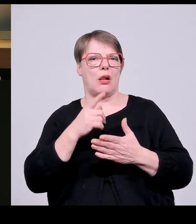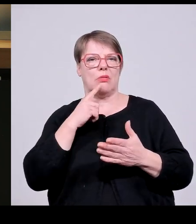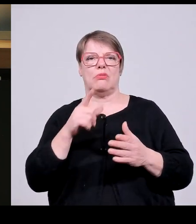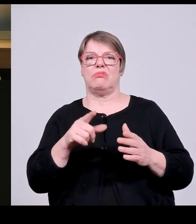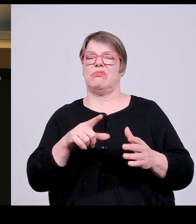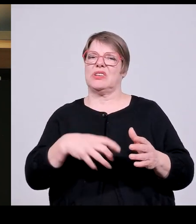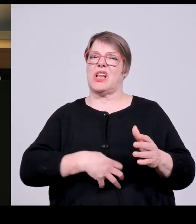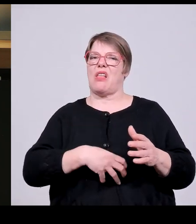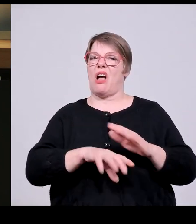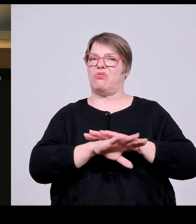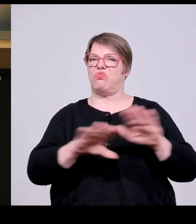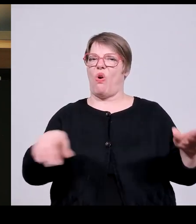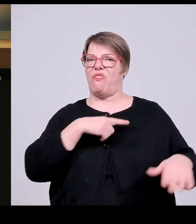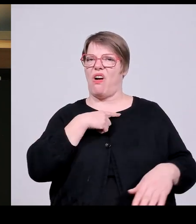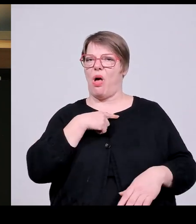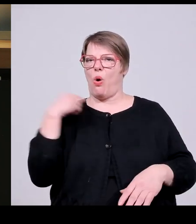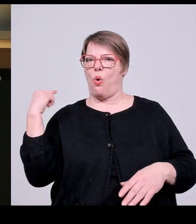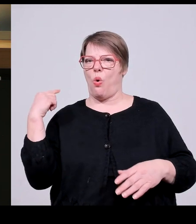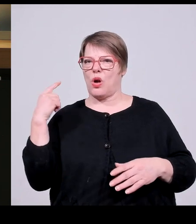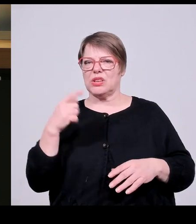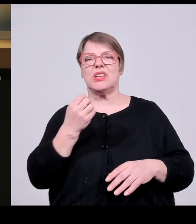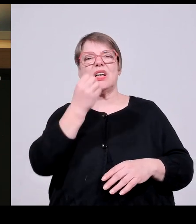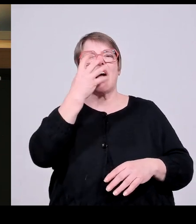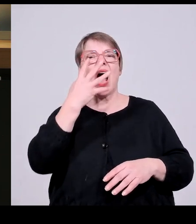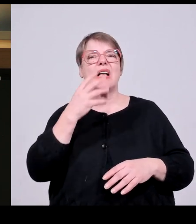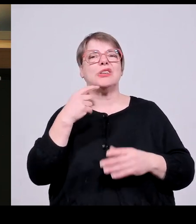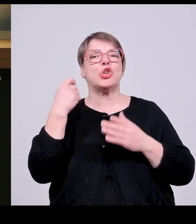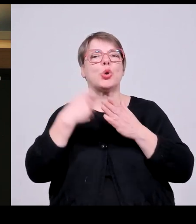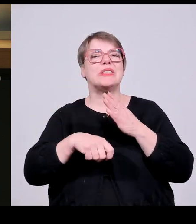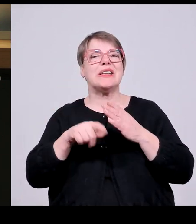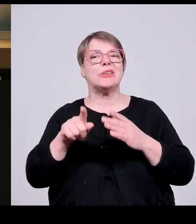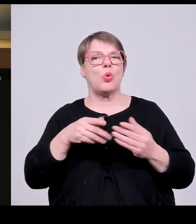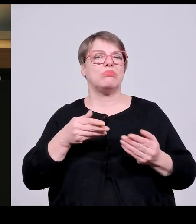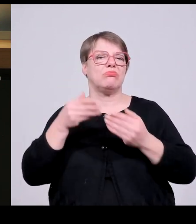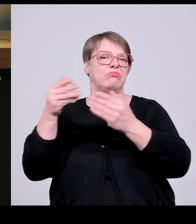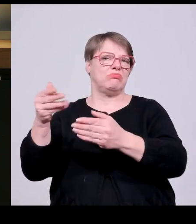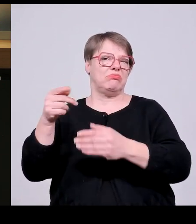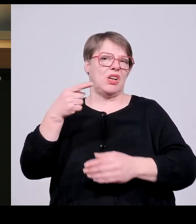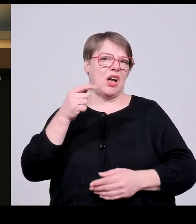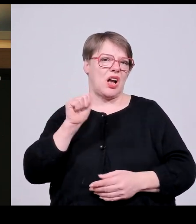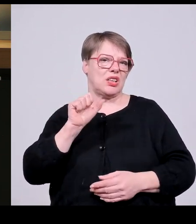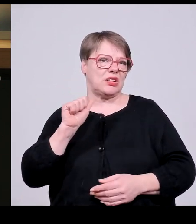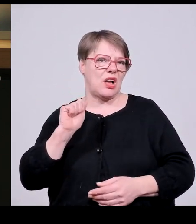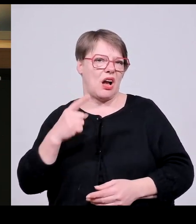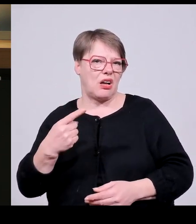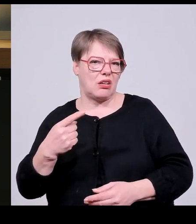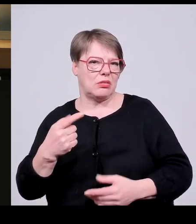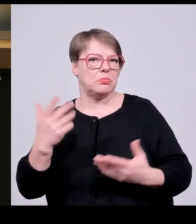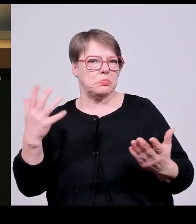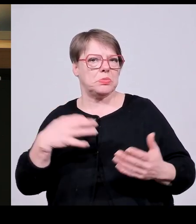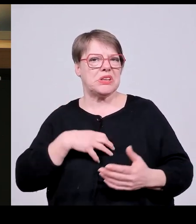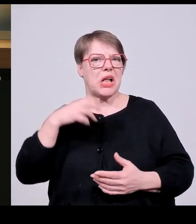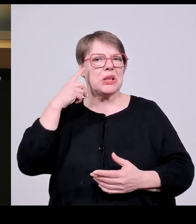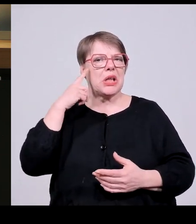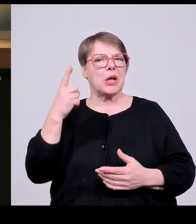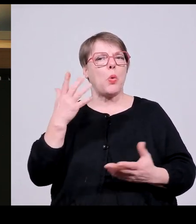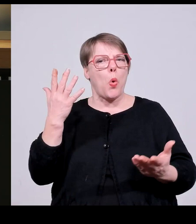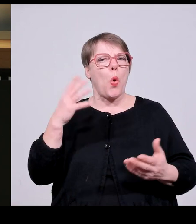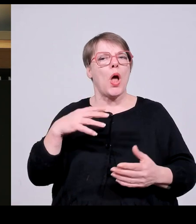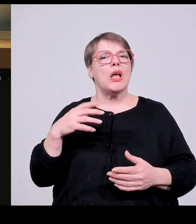Berlin nicht hat und an anderer Stelle fehlt. Für den Fall einer Rekommunalisierung würden Gewine der Gasag auch nicht